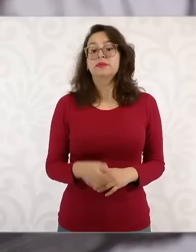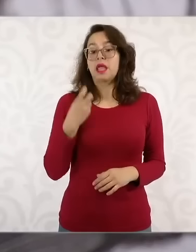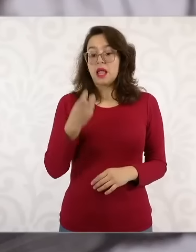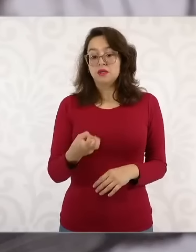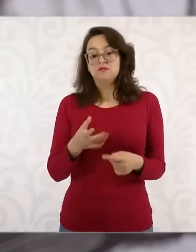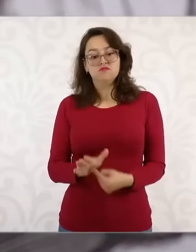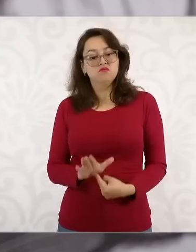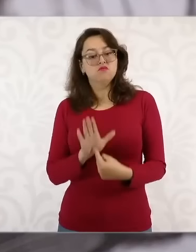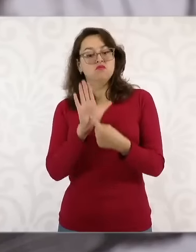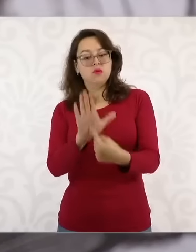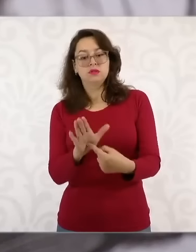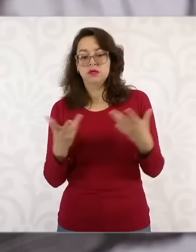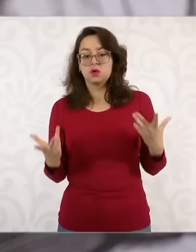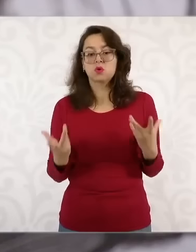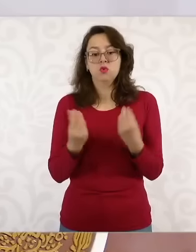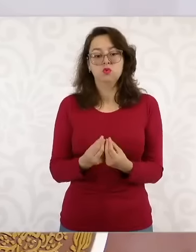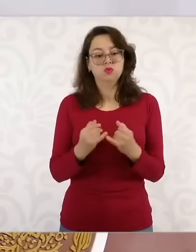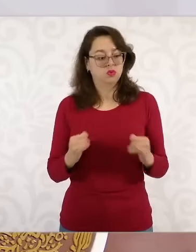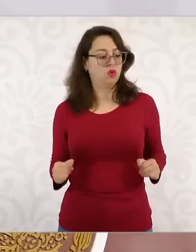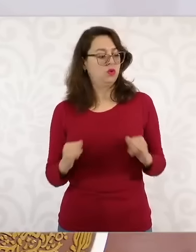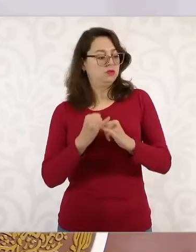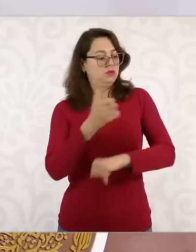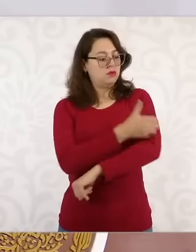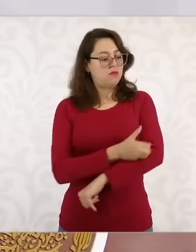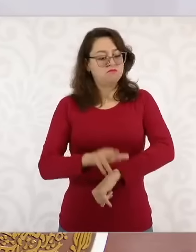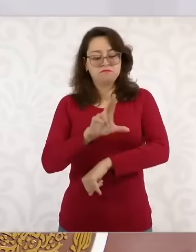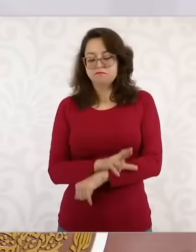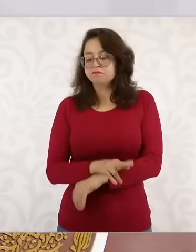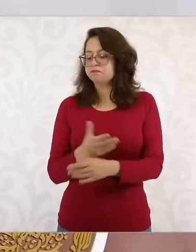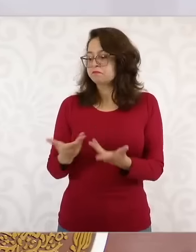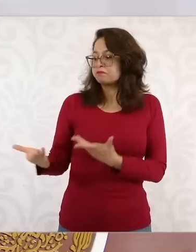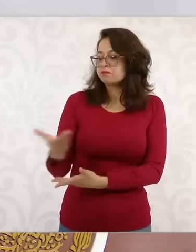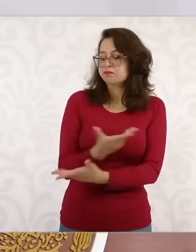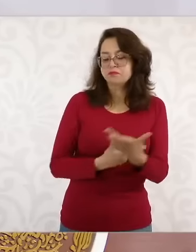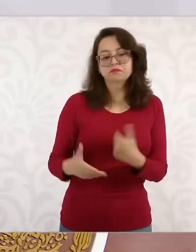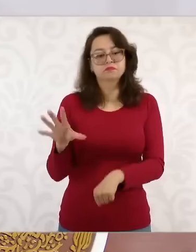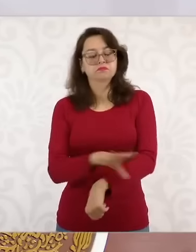trabajo coordinado entre instituciones del Estado para incorporar capacidad limpia a nuestro sistema